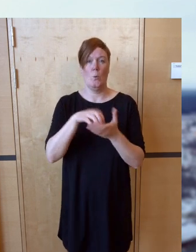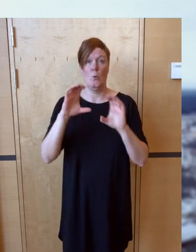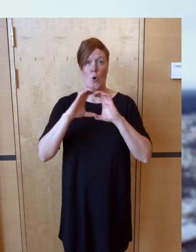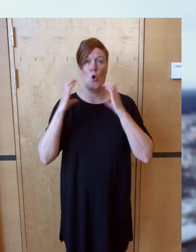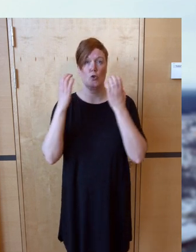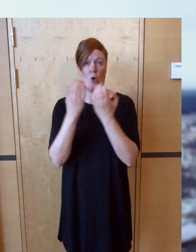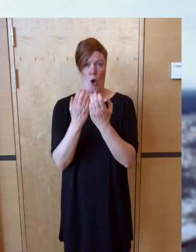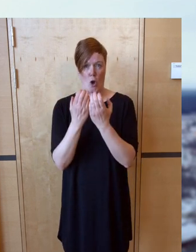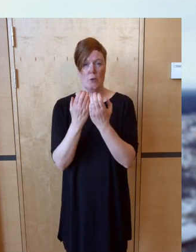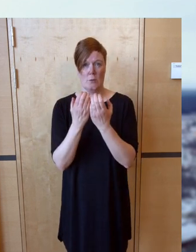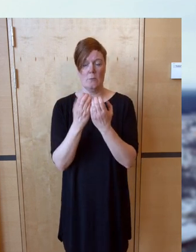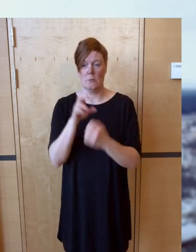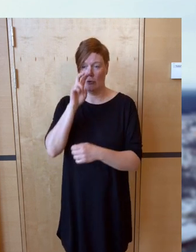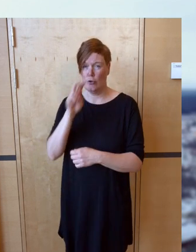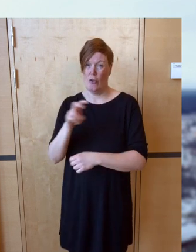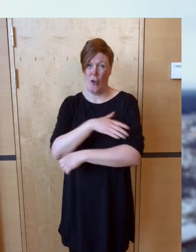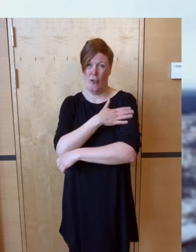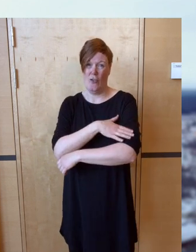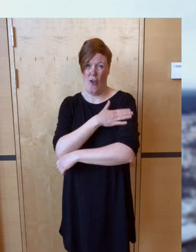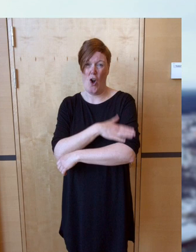Valresultat på -173 milj